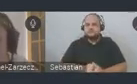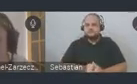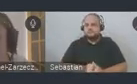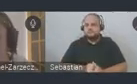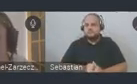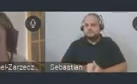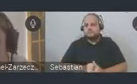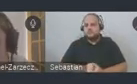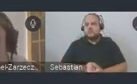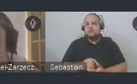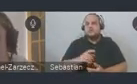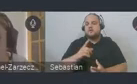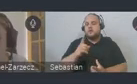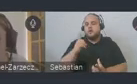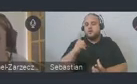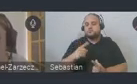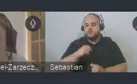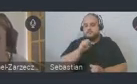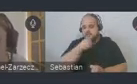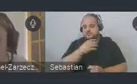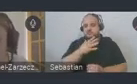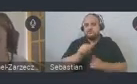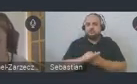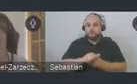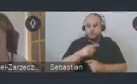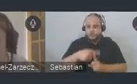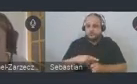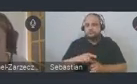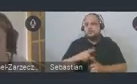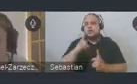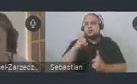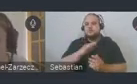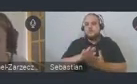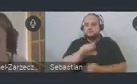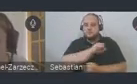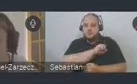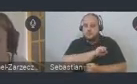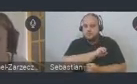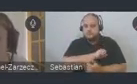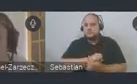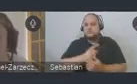Mhm, "osoby starsze 50+". "Osoby bezrobotne" - o, to też ważne.